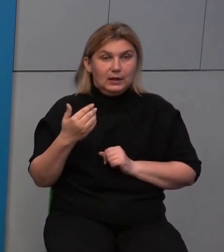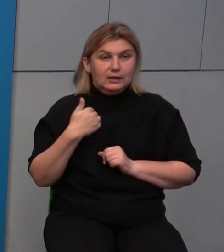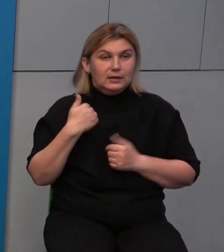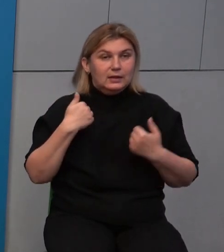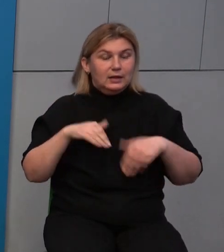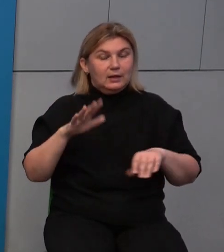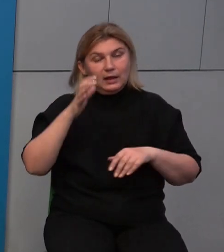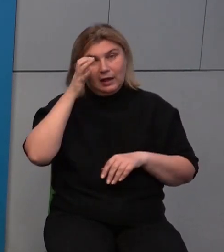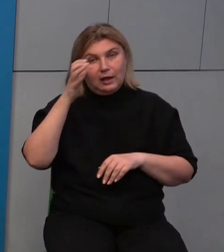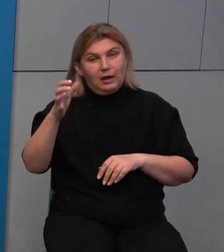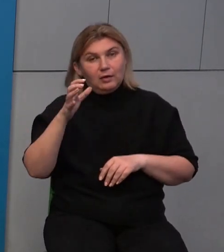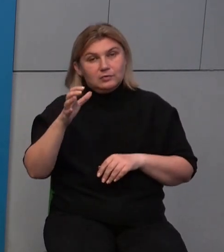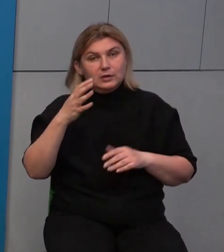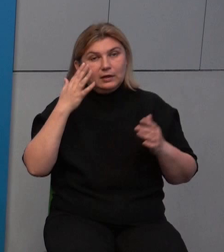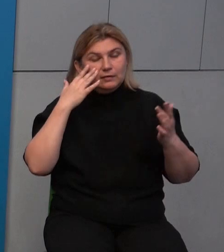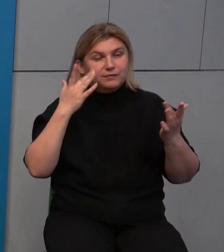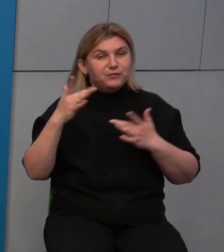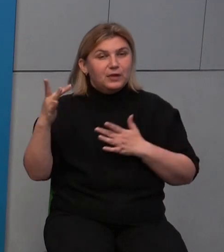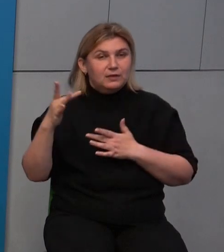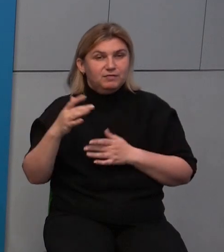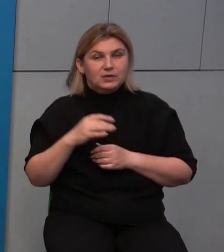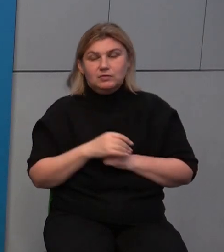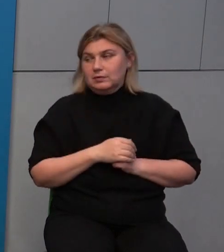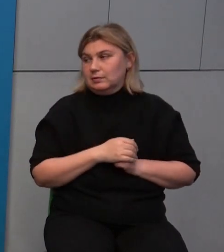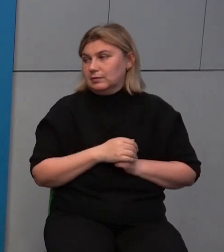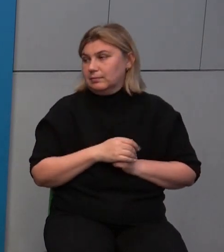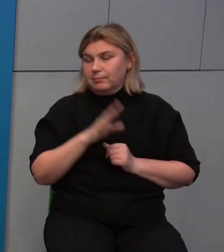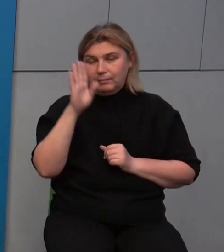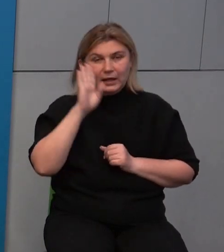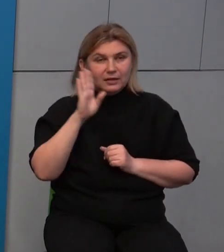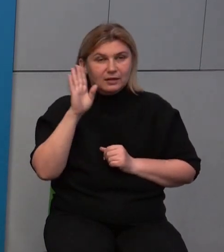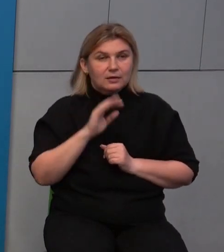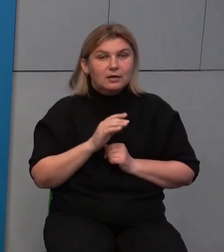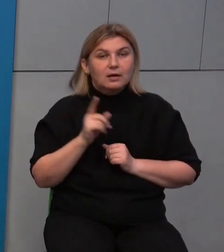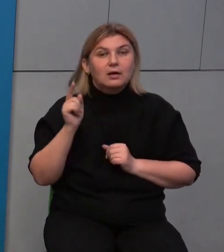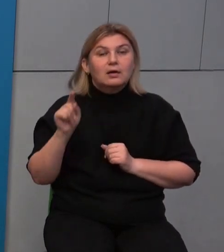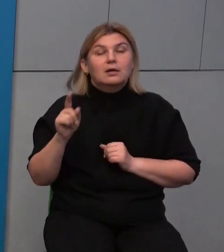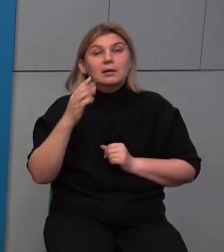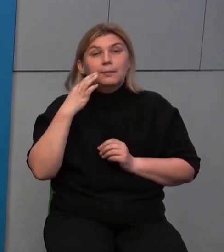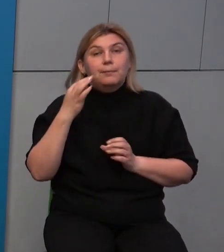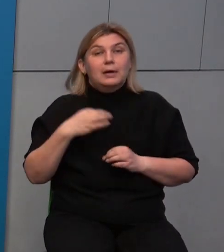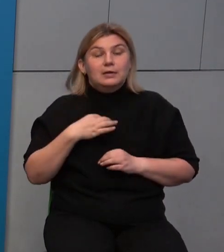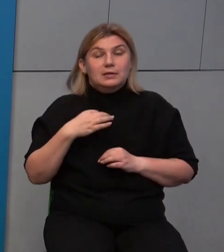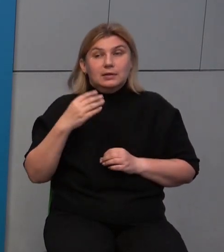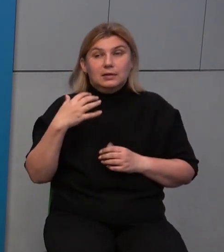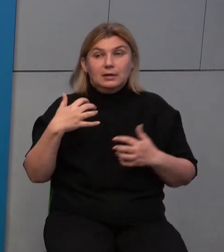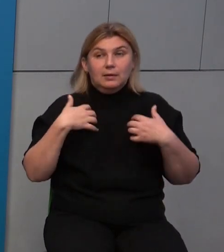jednak science fiction i w pani biografii jednak otrzymujemy